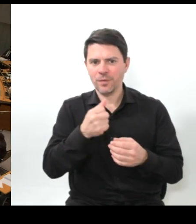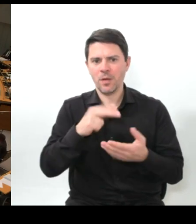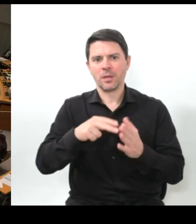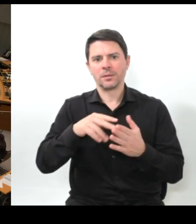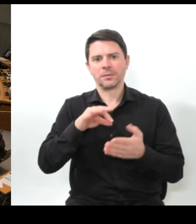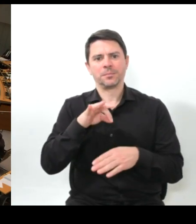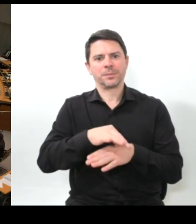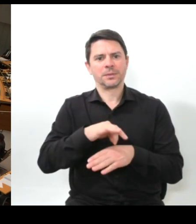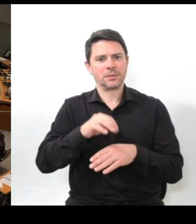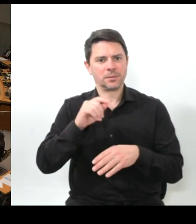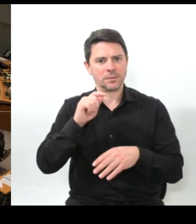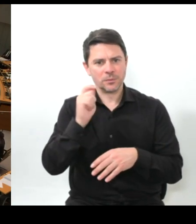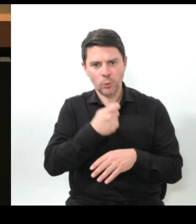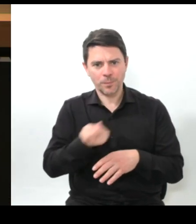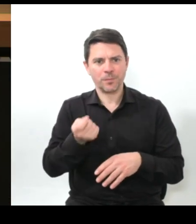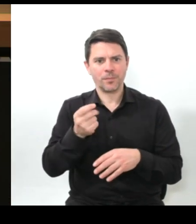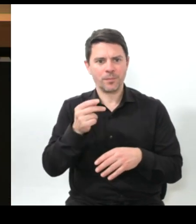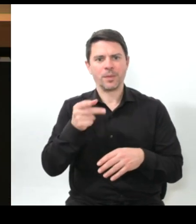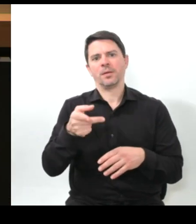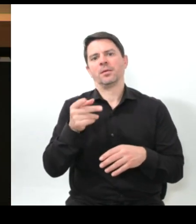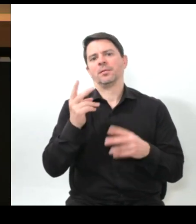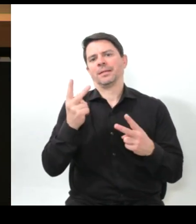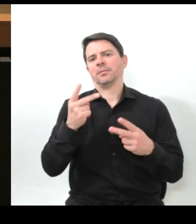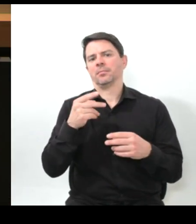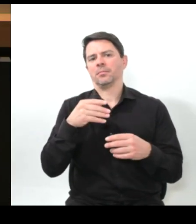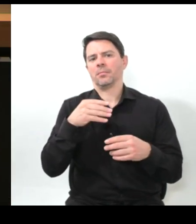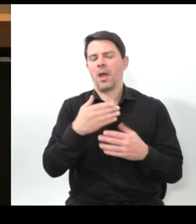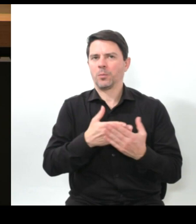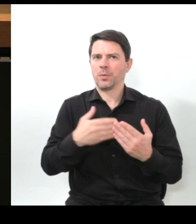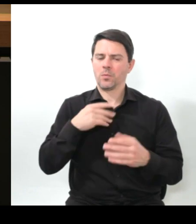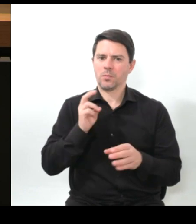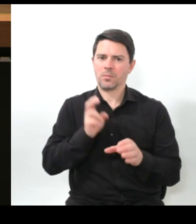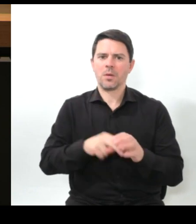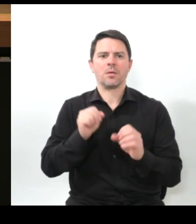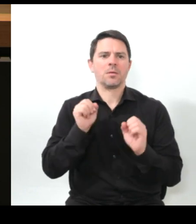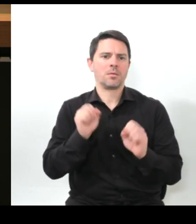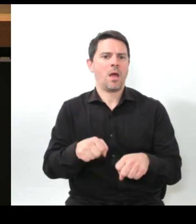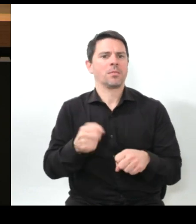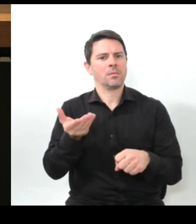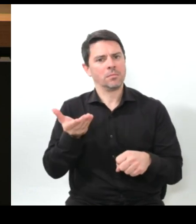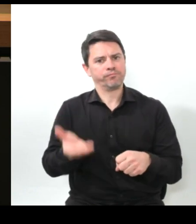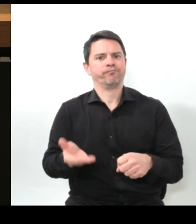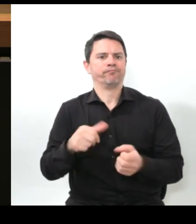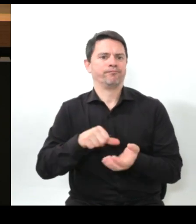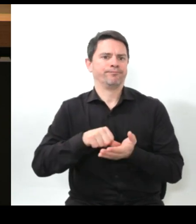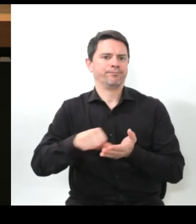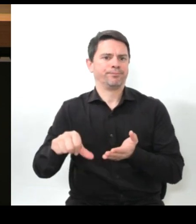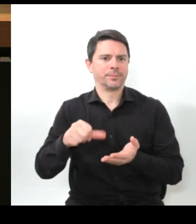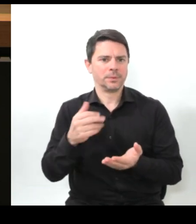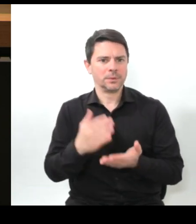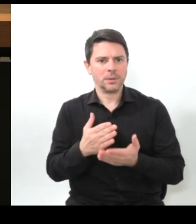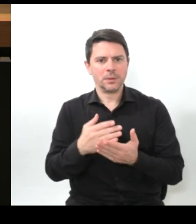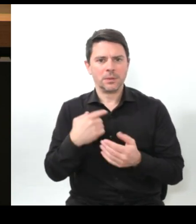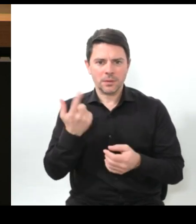großer Unterschied ist, ob die ab dem 1. Januar oder erst acht Monate später ab dem 1. September kein Schulgeld mehr bezahlen müssen.